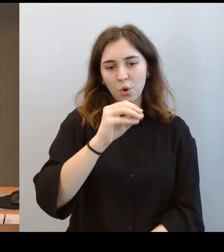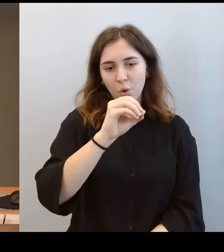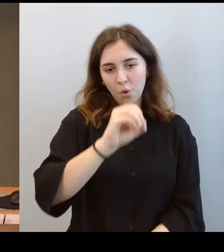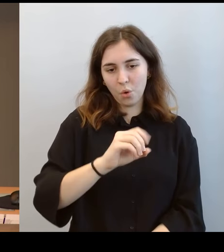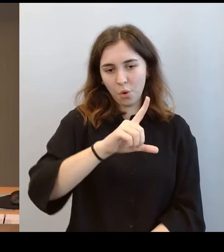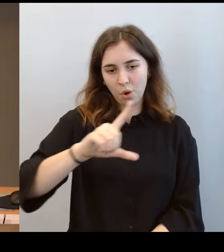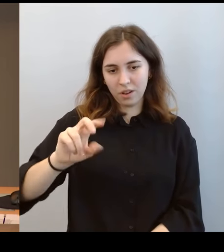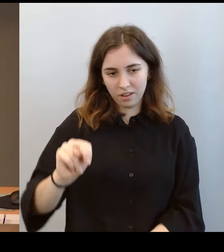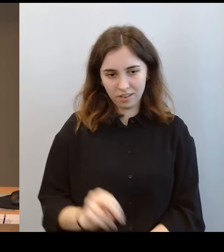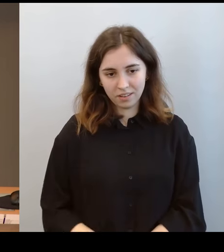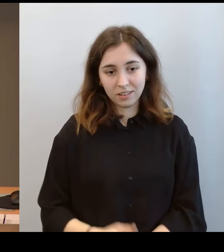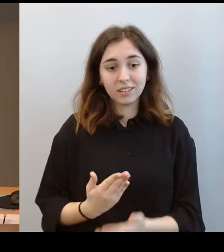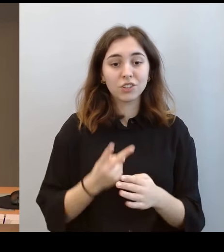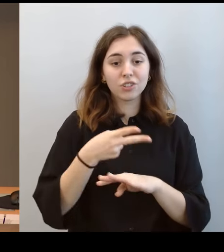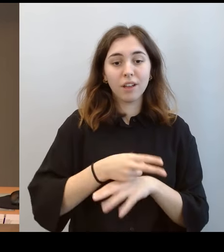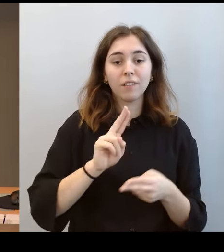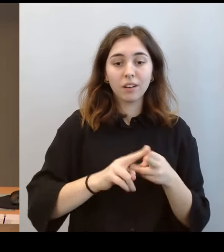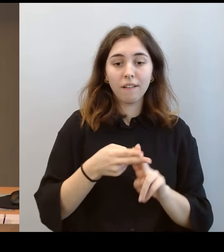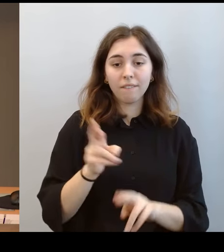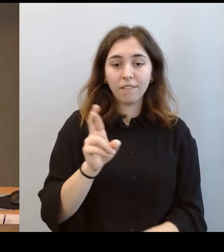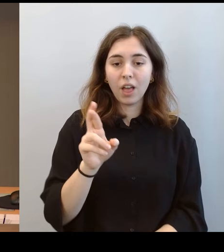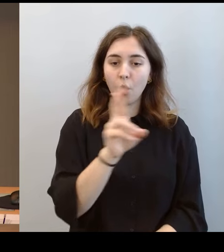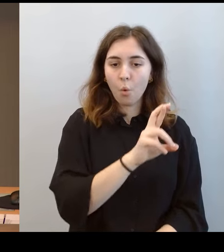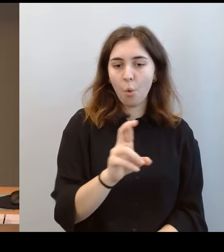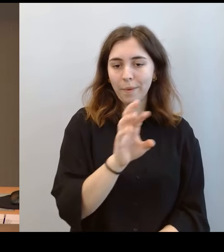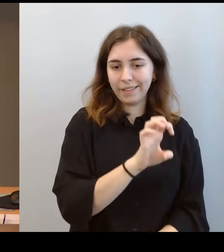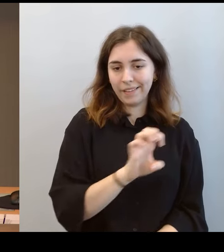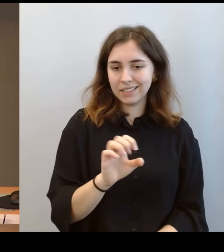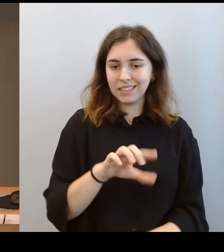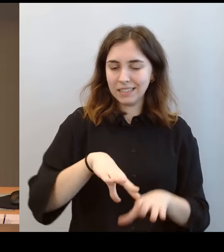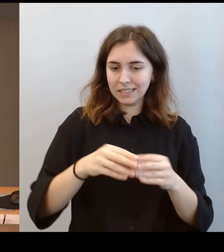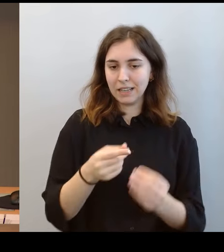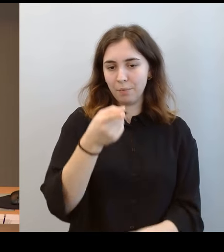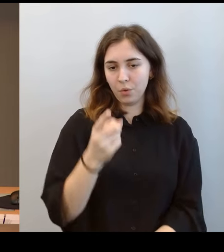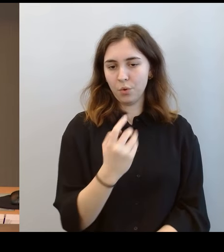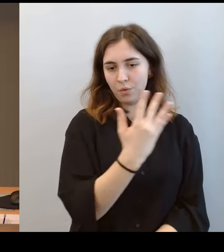Robert Eschricht 145 Stimmen abgegeben, davon 17 Ja-Stimmen,